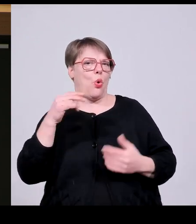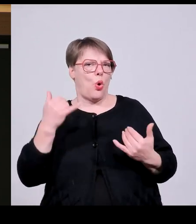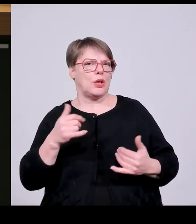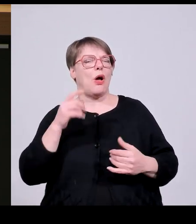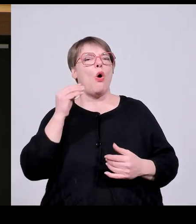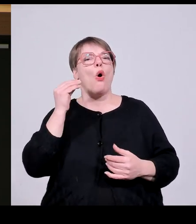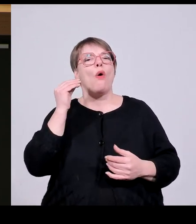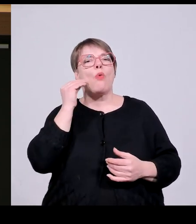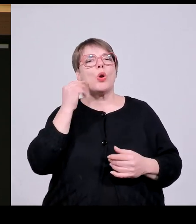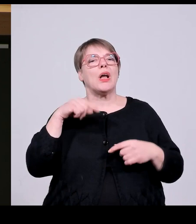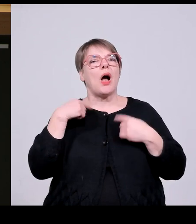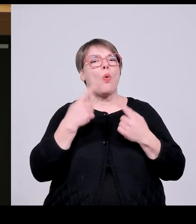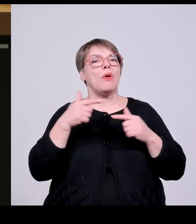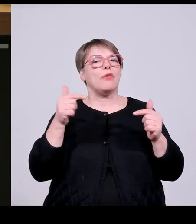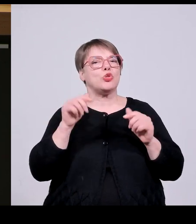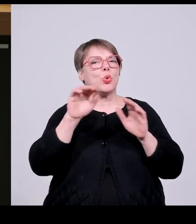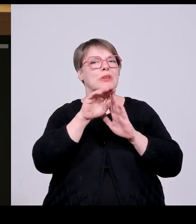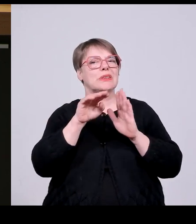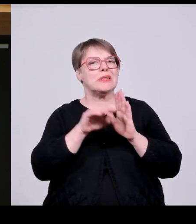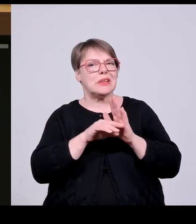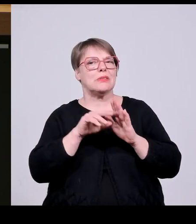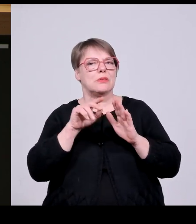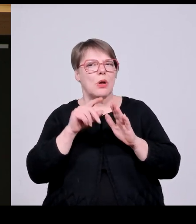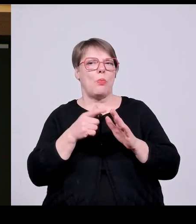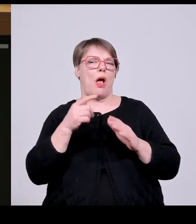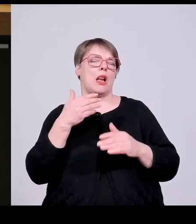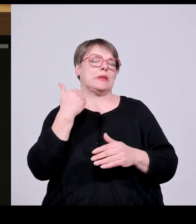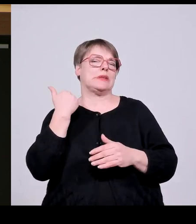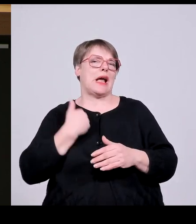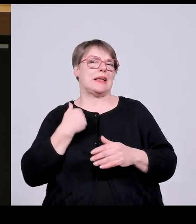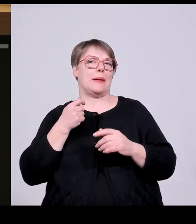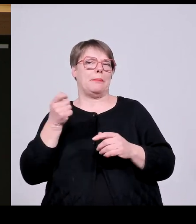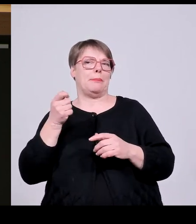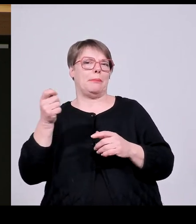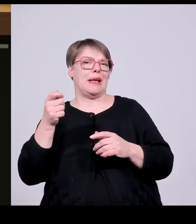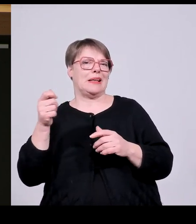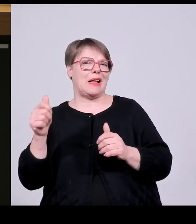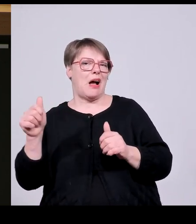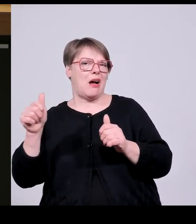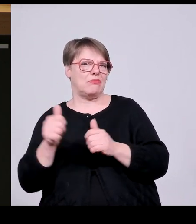vor der Ampel komplett blockiert. Und anders als hier immer behauptet wird, gerade in der